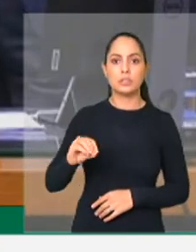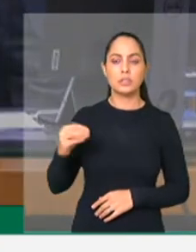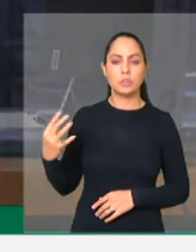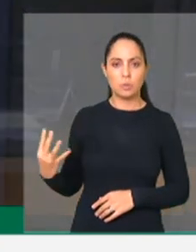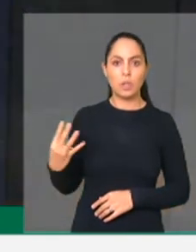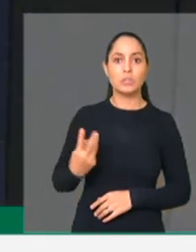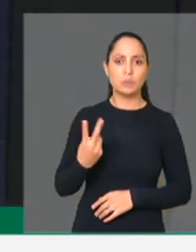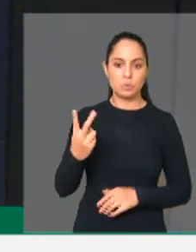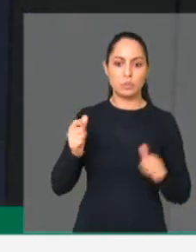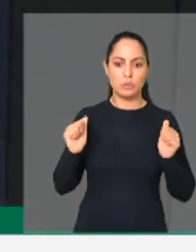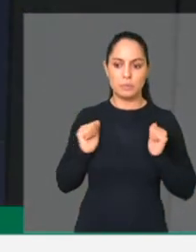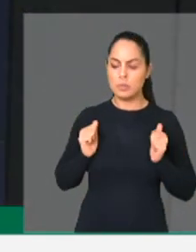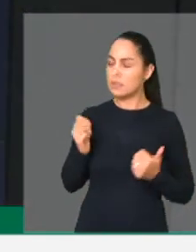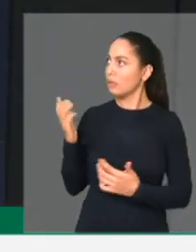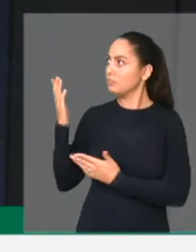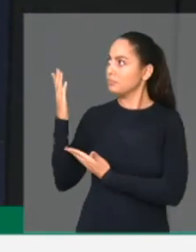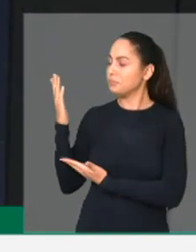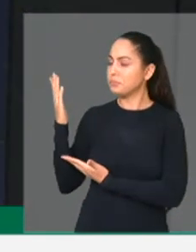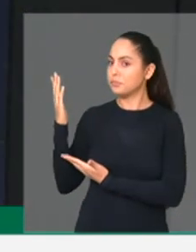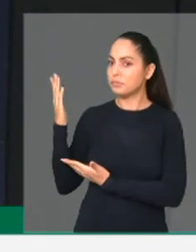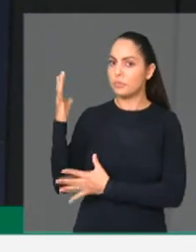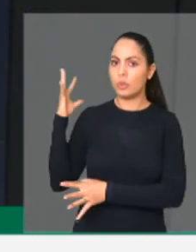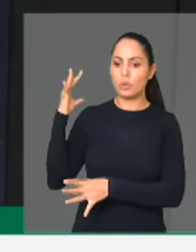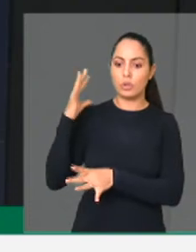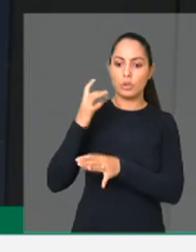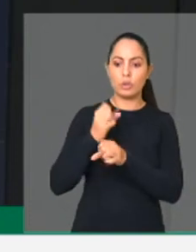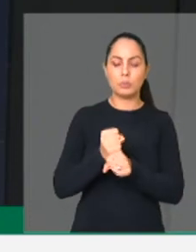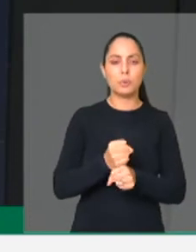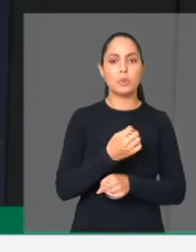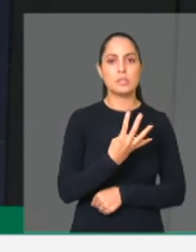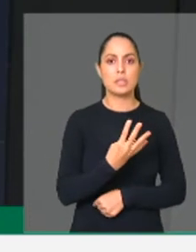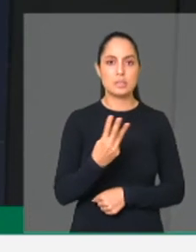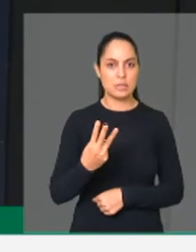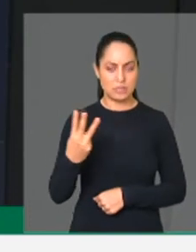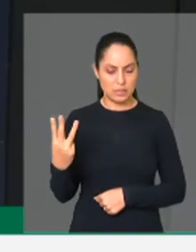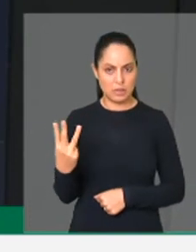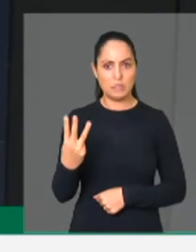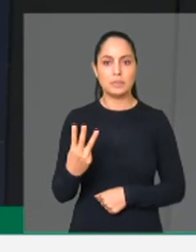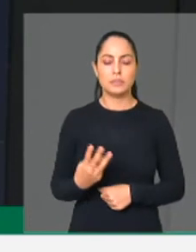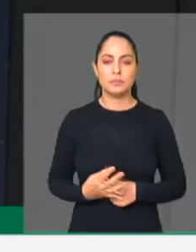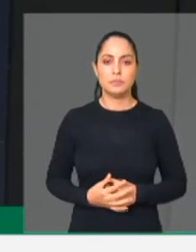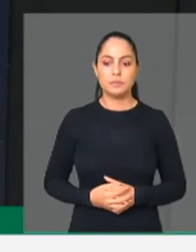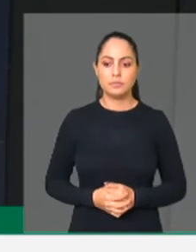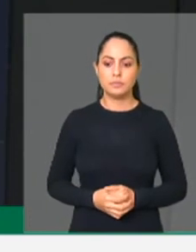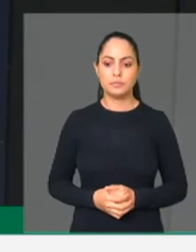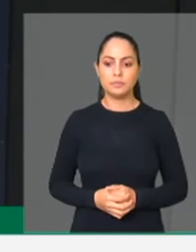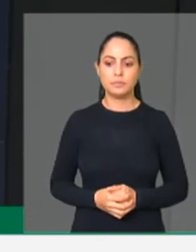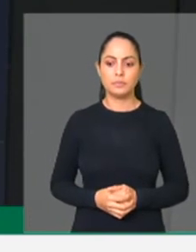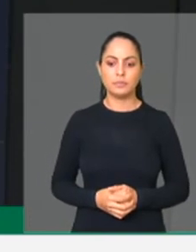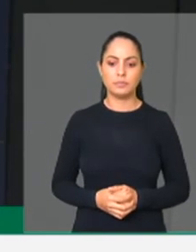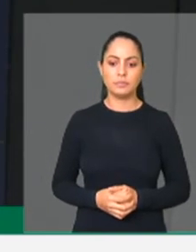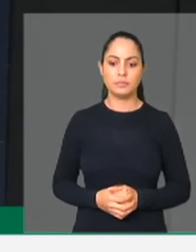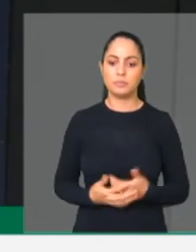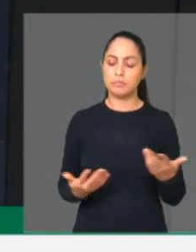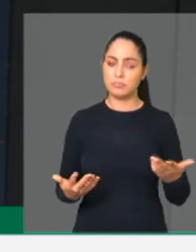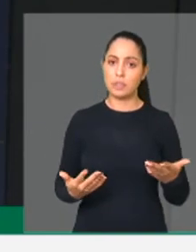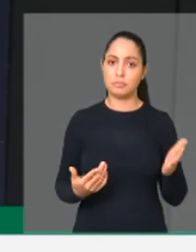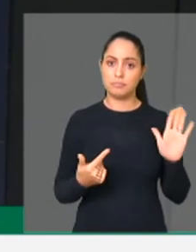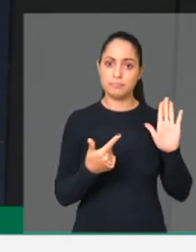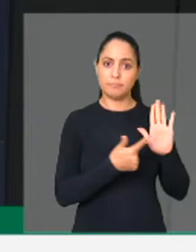FICA PREJUDICADO O DESTAQUE 6. -- [DEPUTADA]: PRESIDENTE, SE POSSÍVEL TINHA AINDA UM MINUTO DA BANCADA FEMININA... SE A DEPUTADA BENEDITA PUDER FALAR SOBRE ESSA MATÉRIA, PORQUE EU VOU FALAR SOBRE ELA NO TEMPO DE